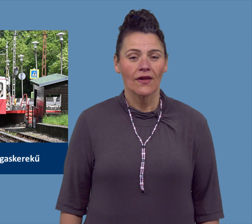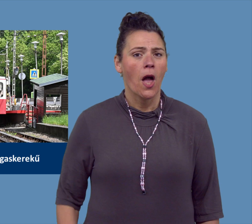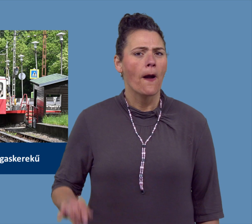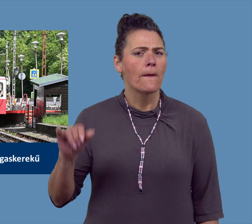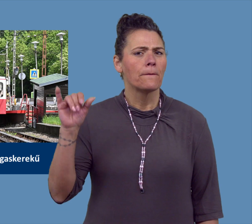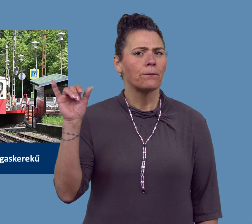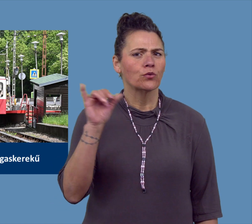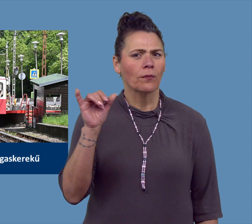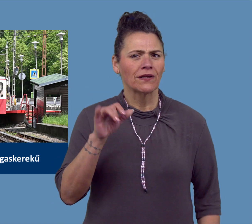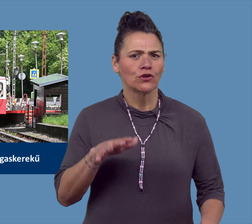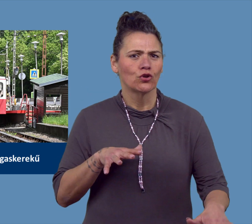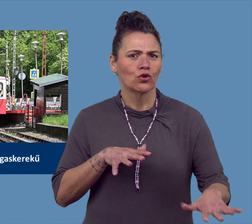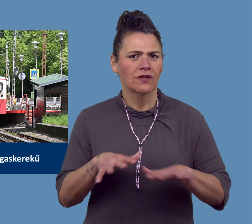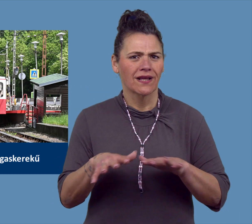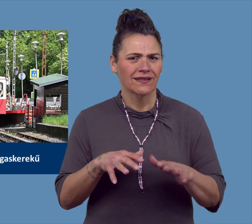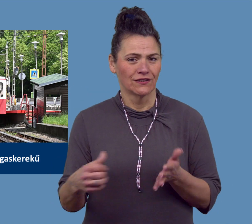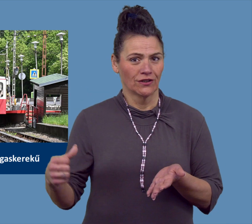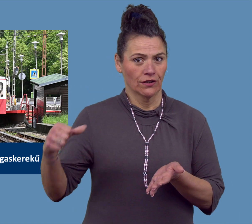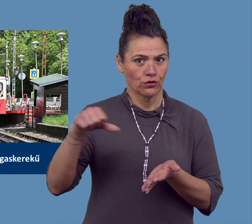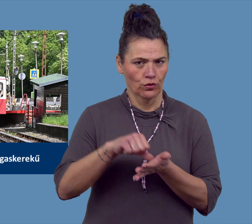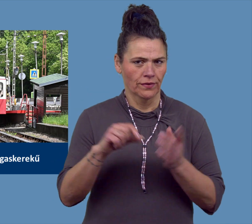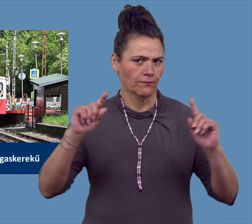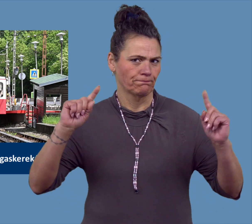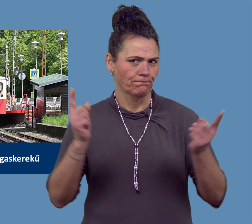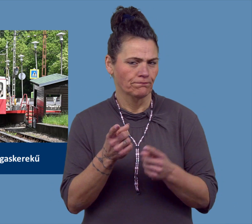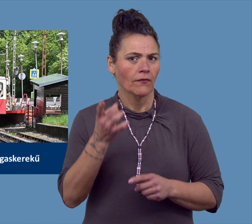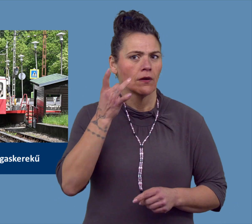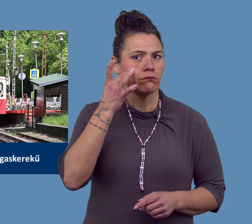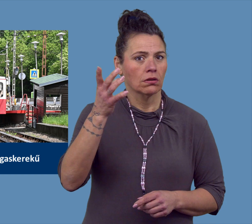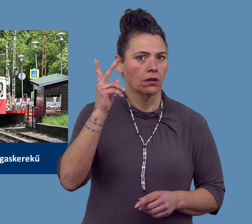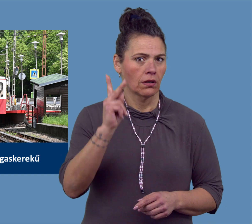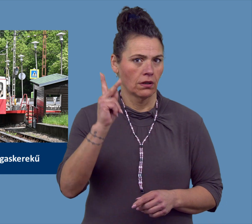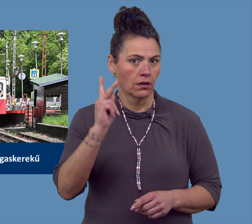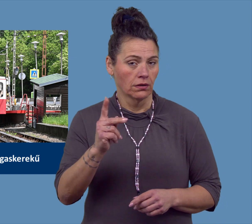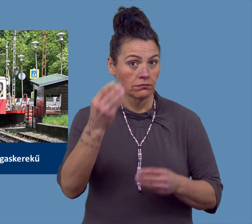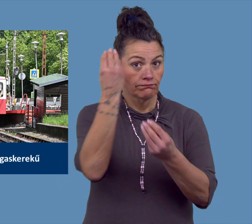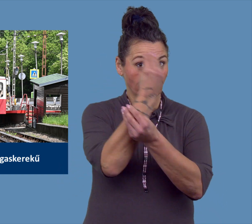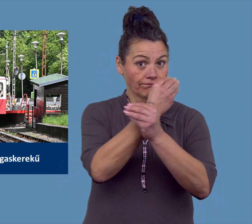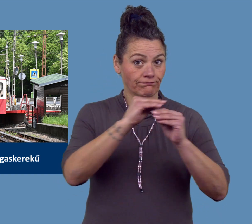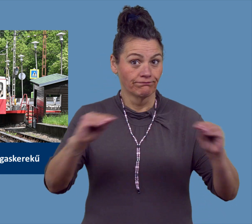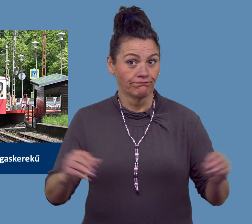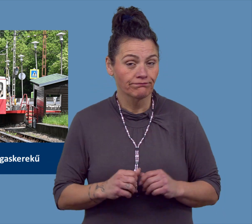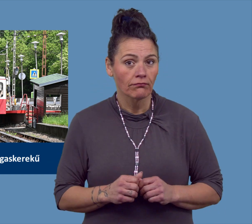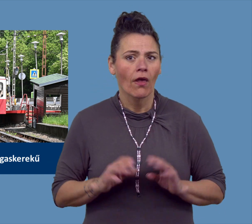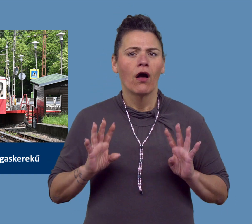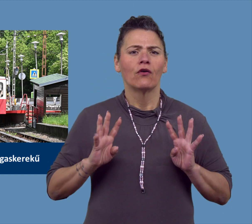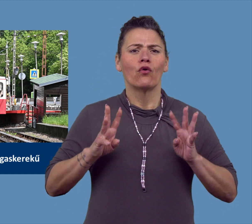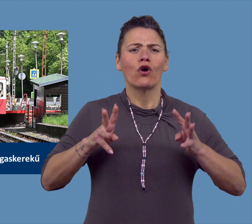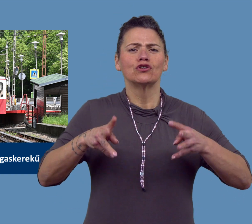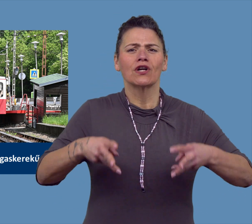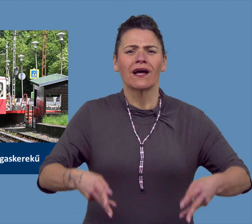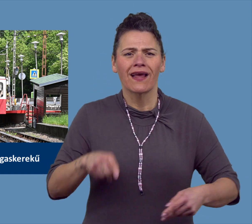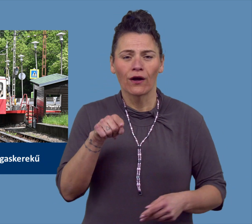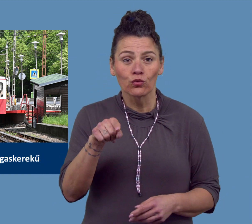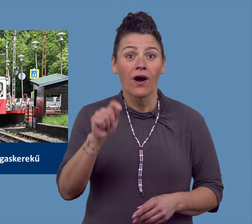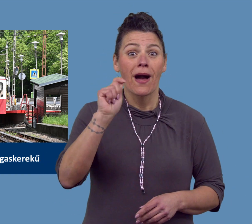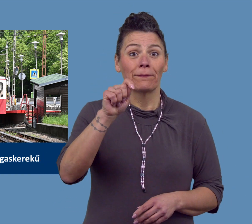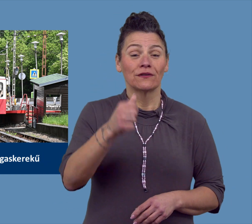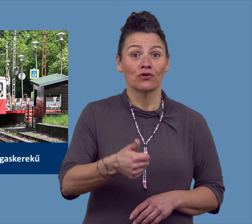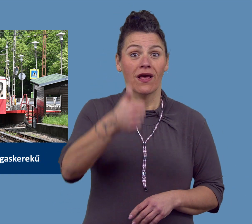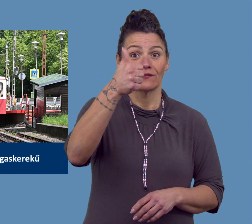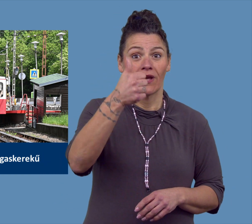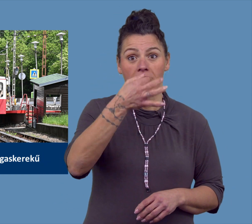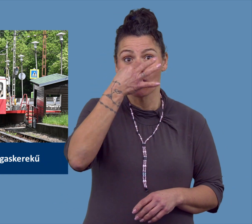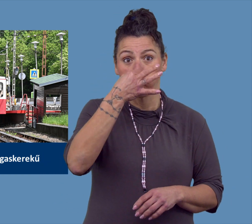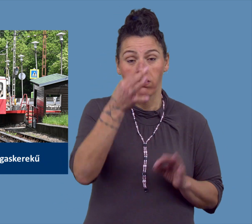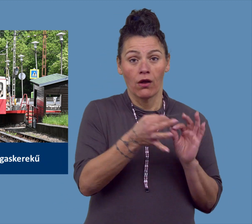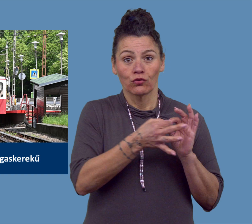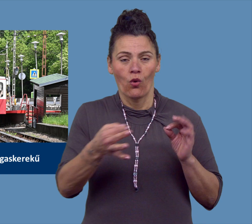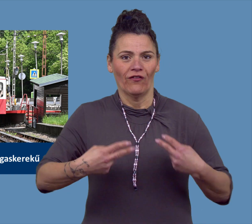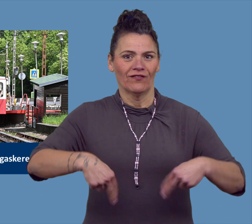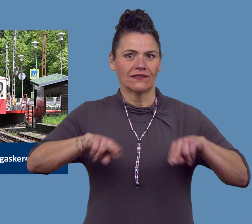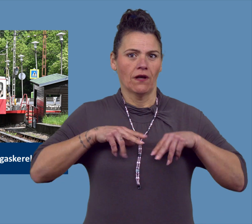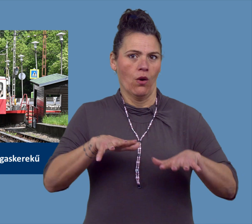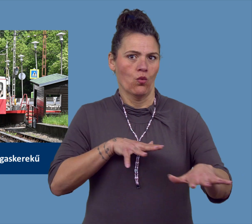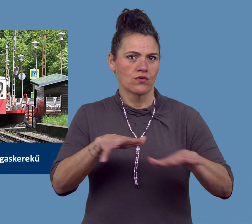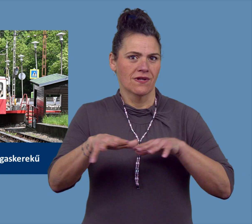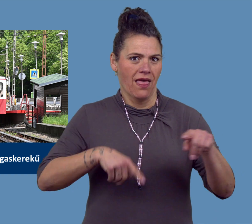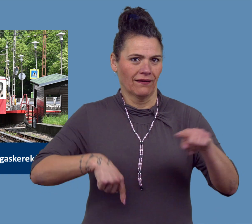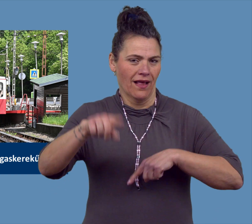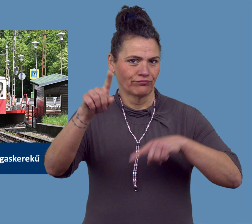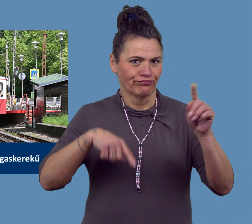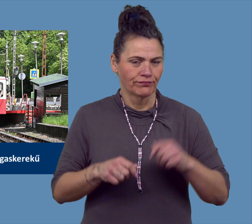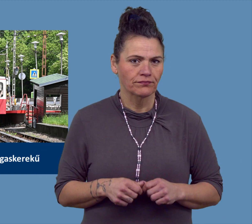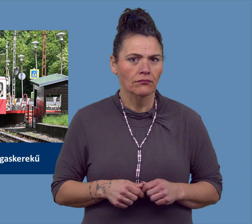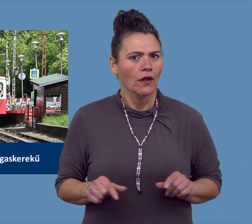Újraindul a fogaskerekű április 1-jén, szombaton; – tudatta a Budapesti Közlekedési Központ (BKK).